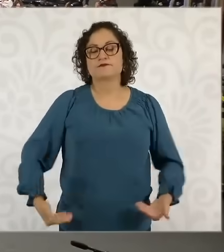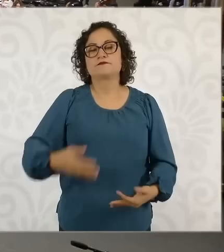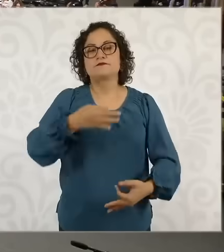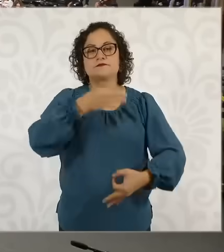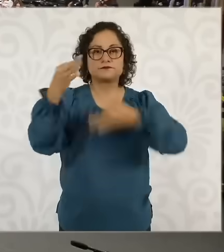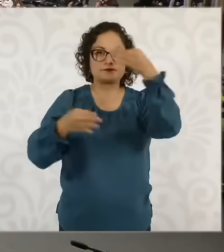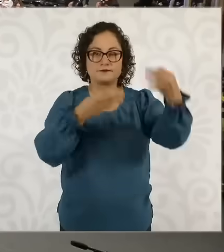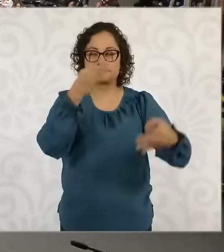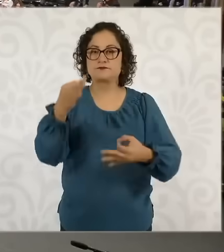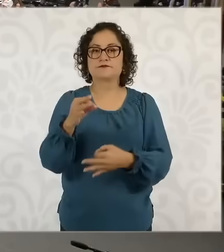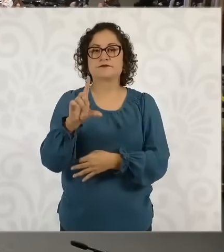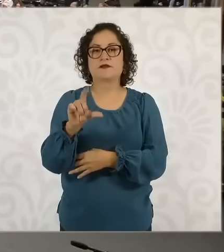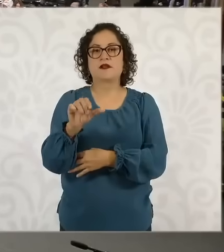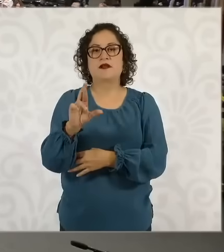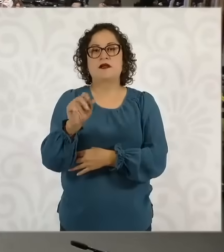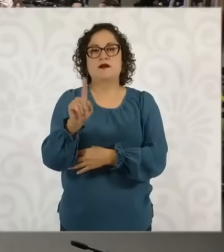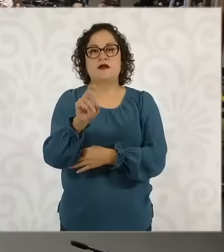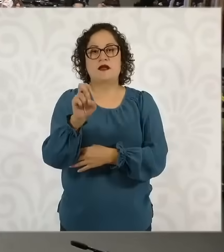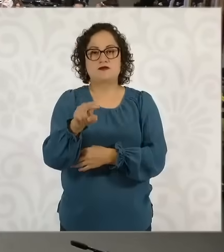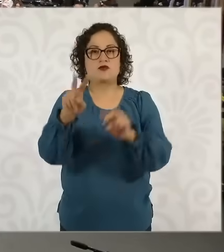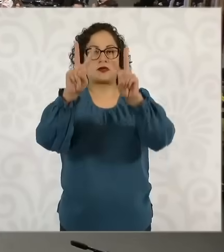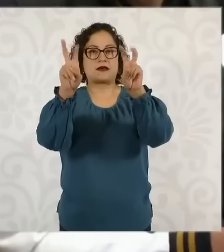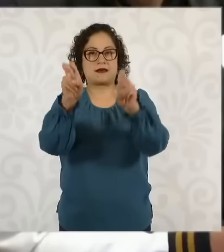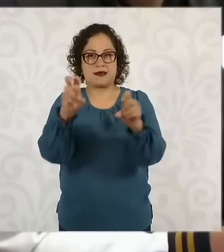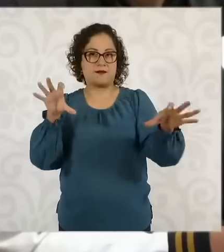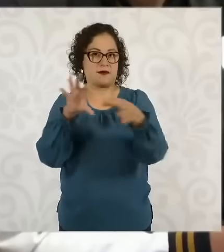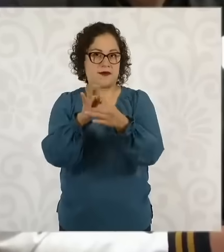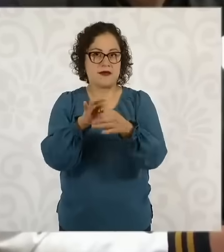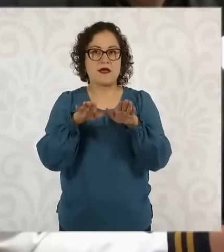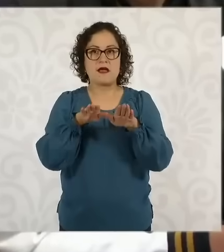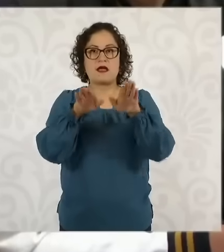complementar el tema de los aviones. Entonces, eh, ¿estarían descartando totalmente hacer una